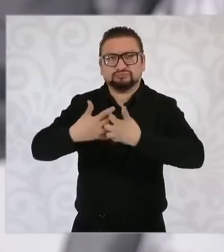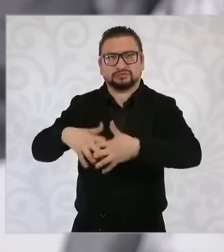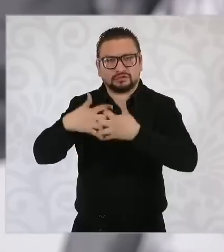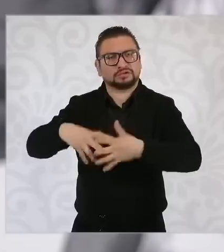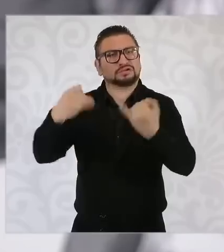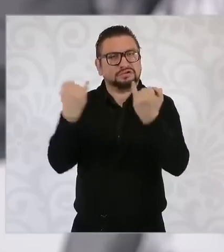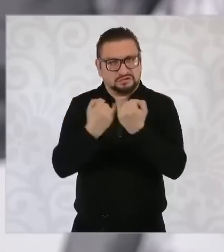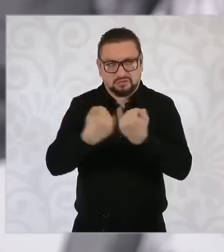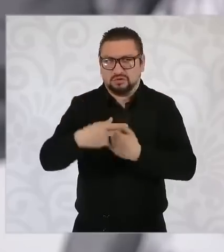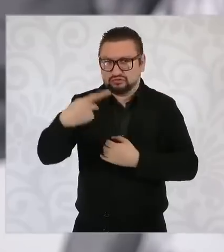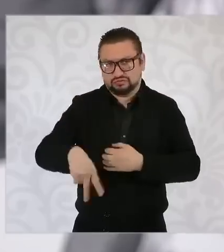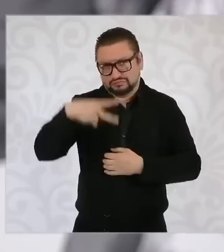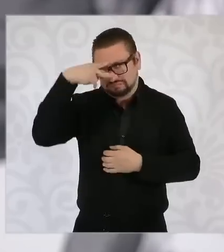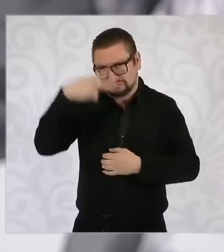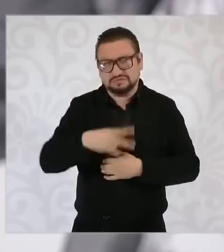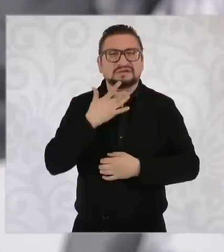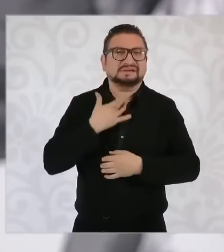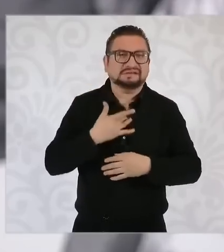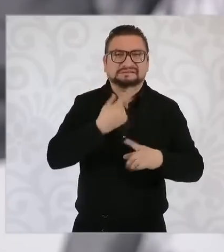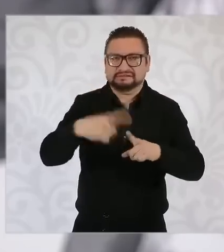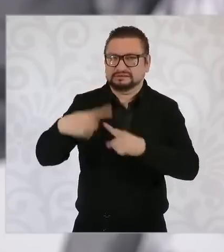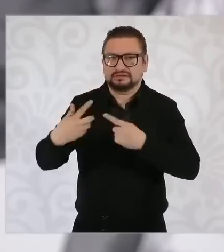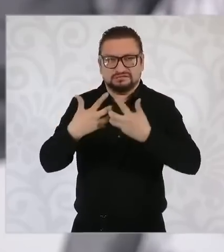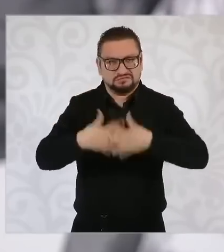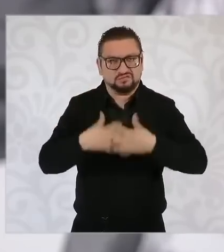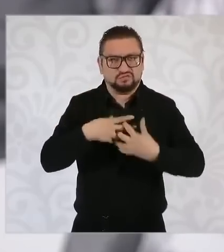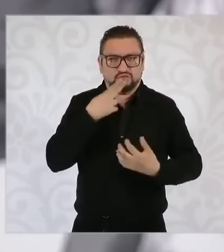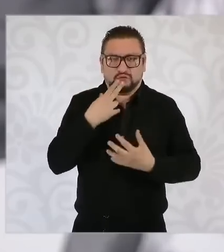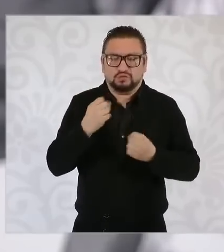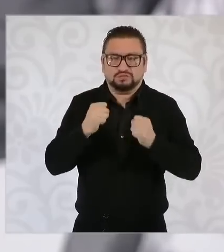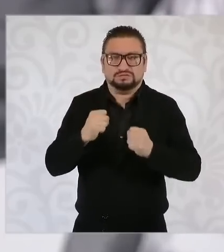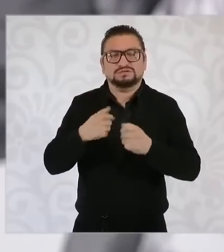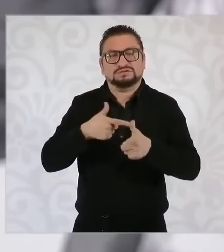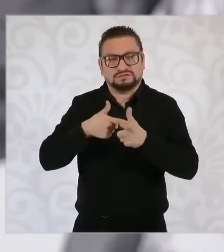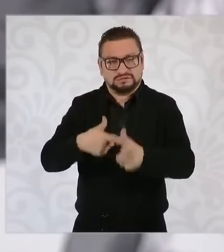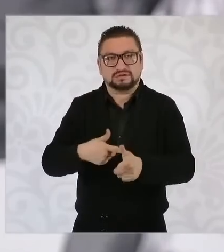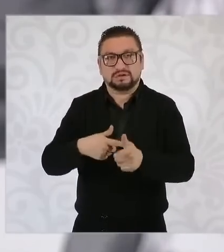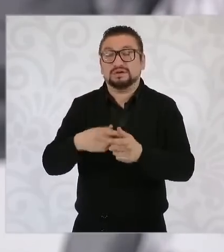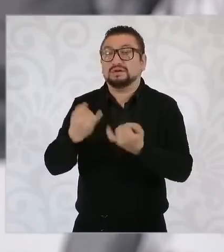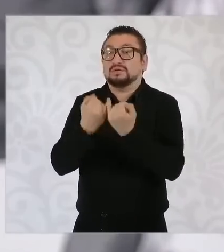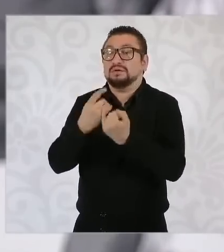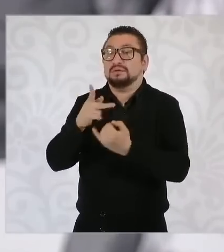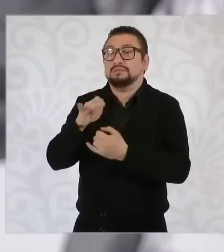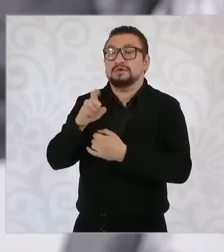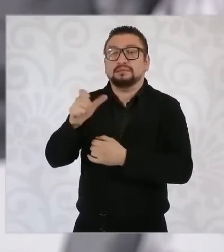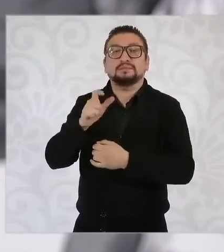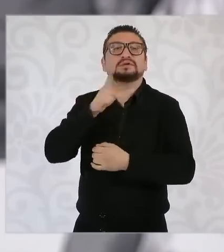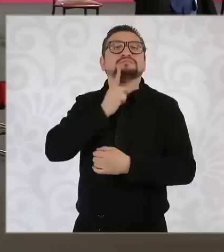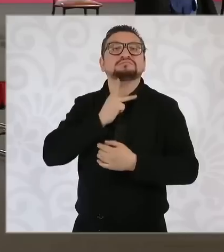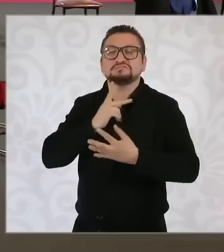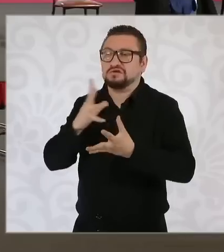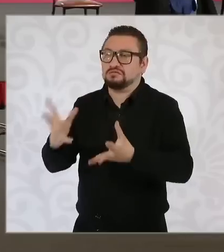en la producción de combustibles se rescata la industria petroquímica y la de fertilizantes